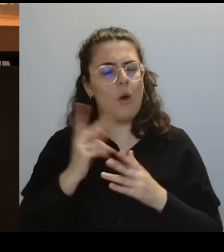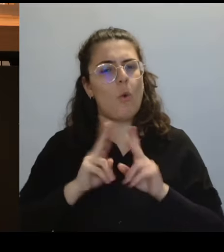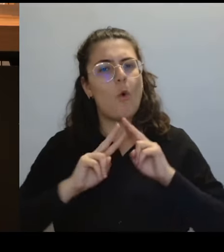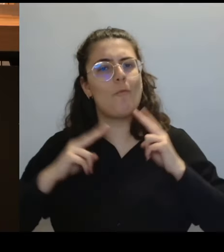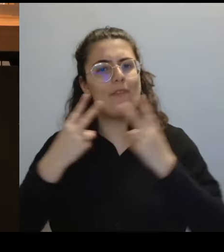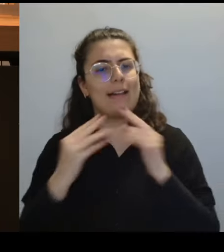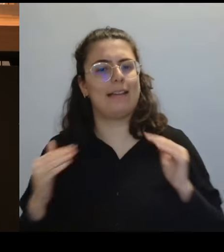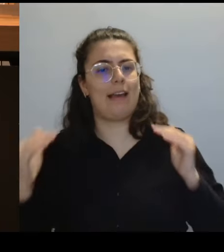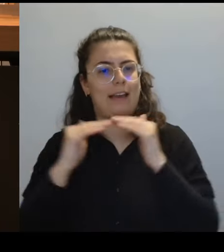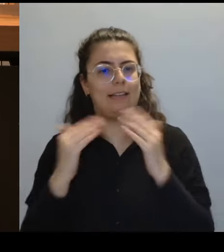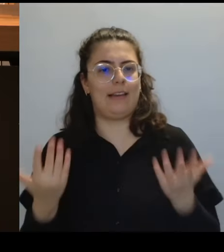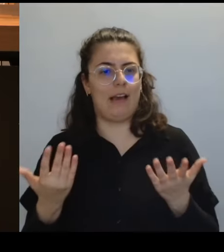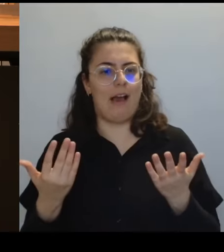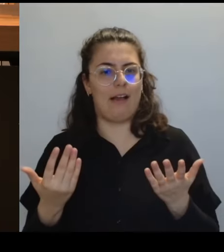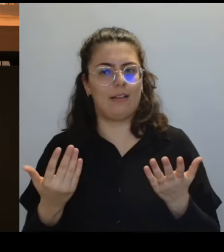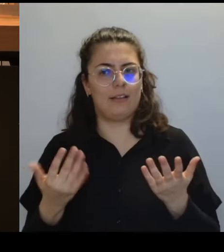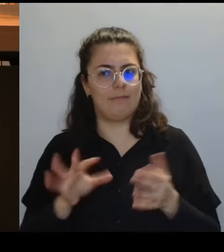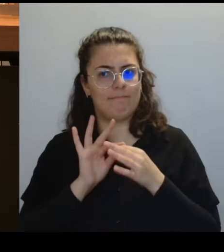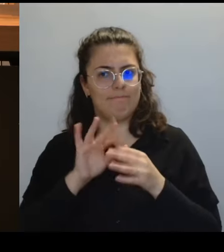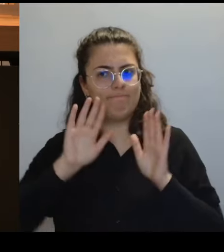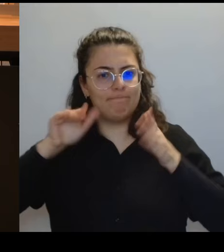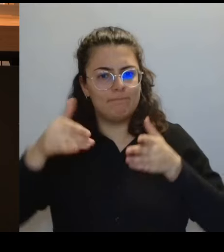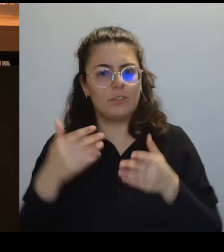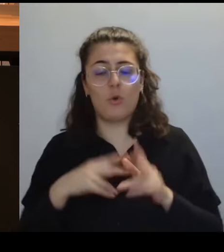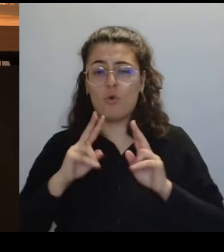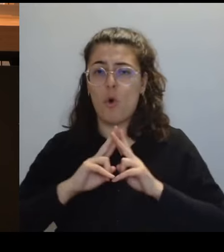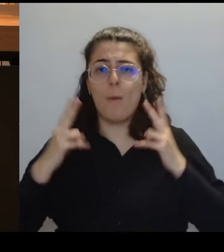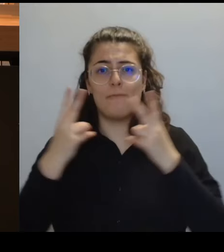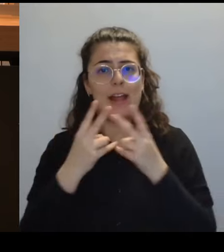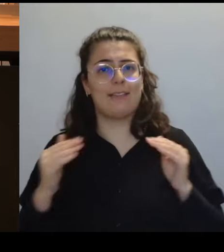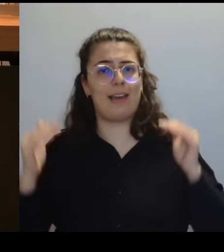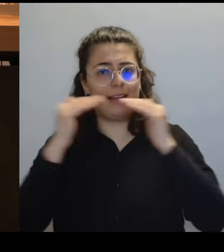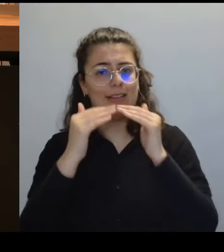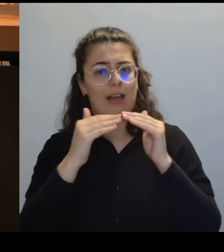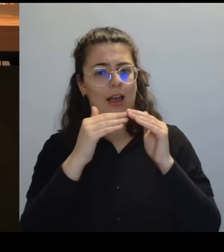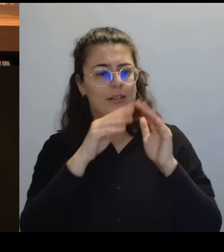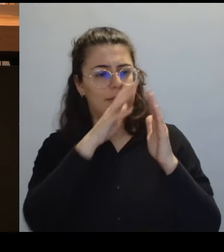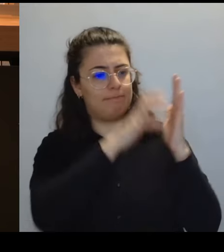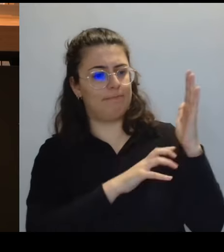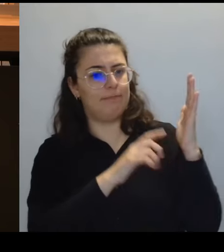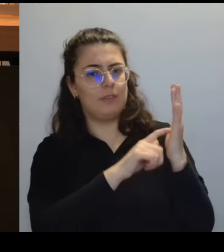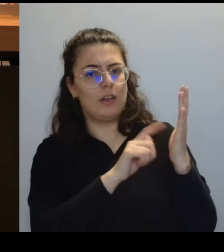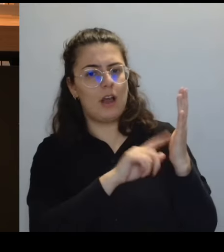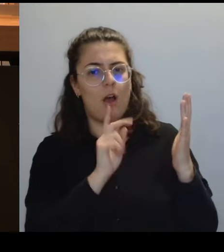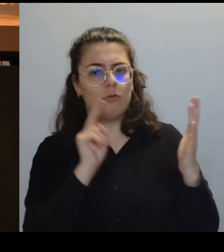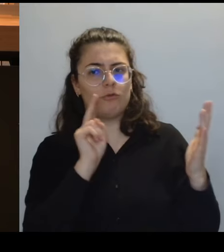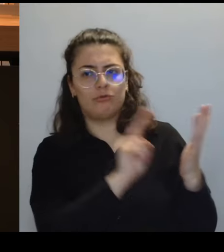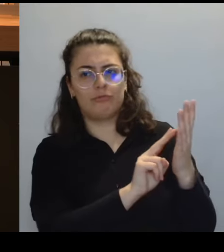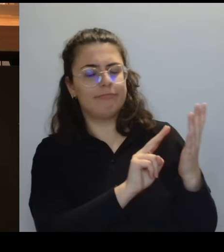Blick in die Umweltgerechtigkeitsatlas werfen. Da wird man auch schlauer in der Sache Es geht also um den Schutz der Gesundheit.